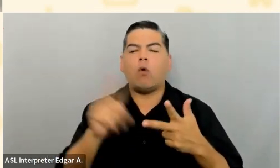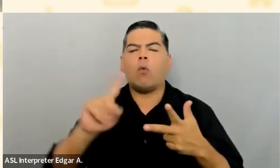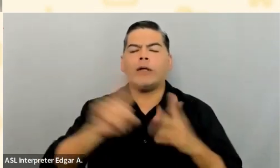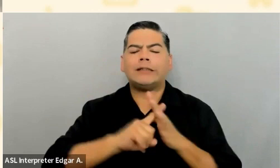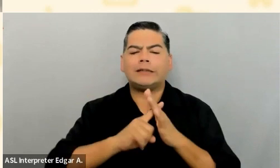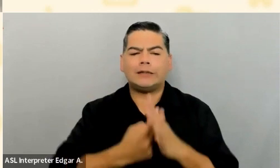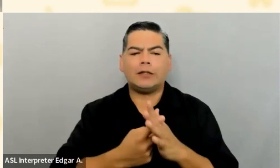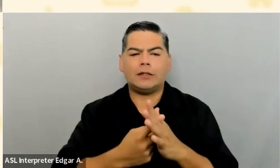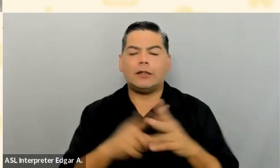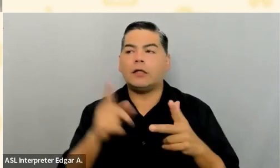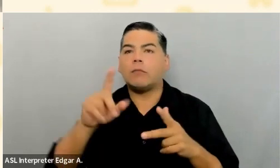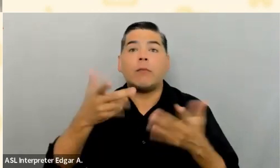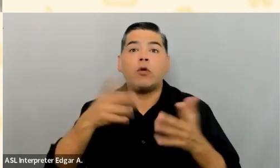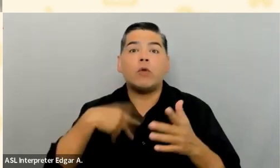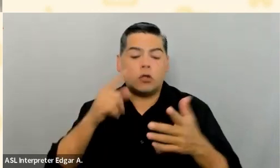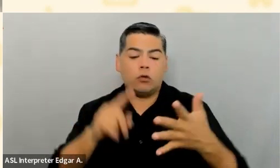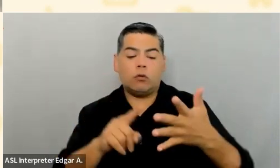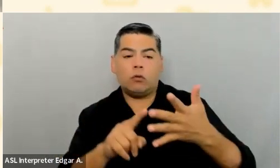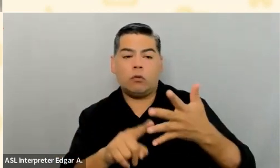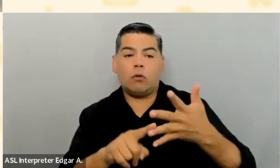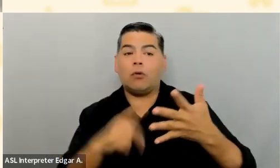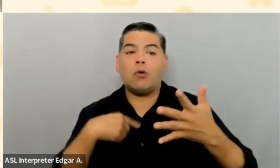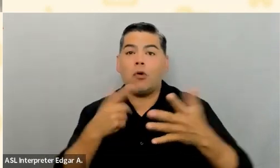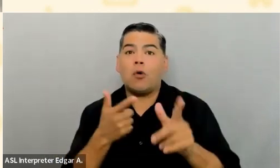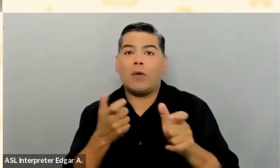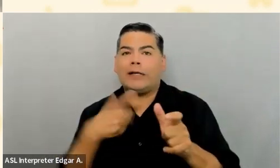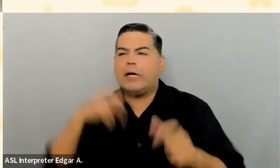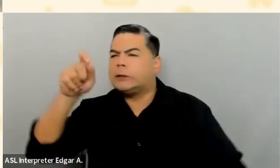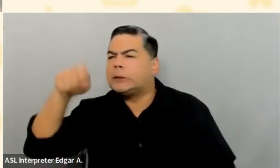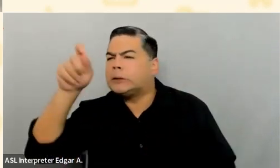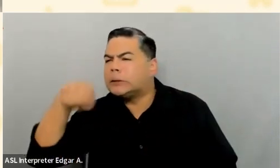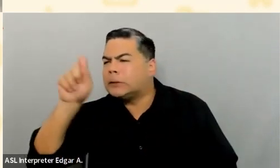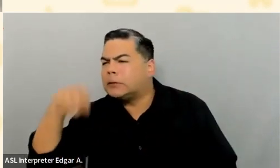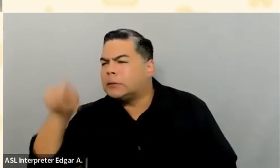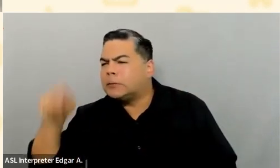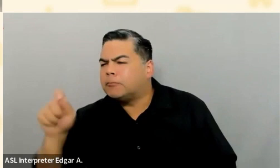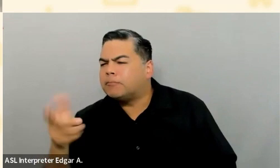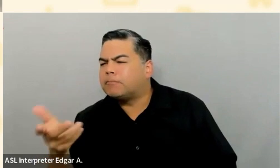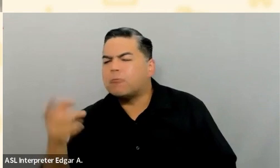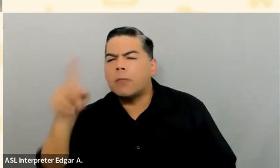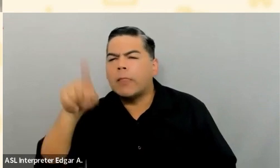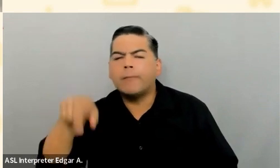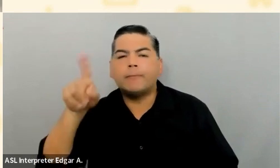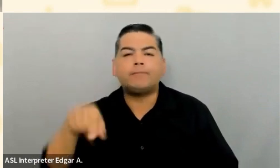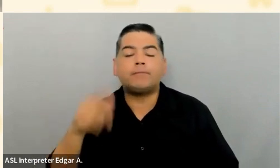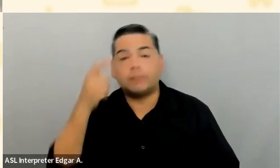de lo que pueden usar cuando están evaluando qué complementos van a usar